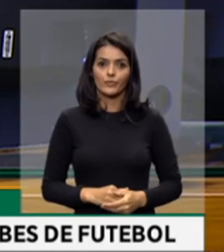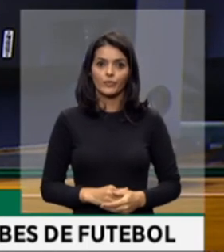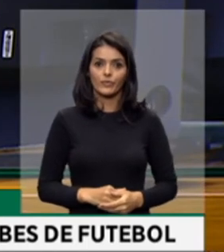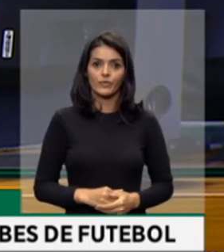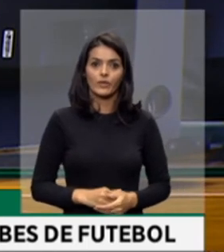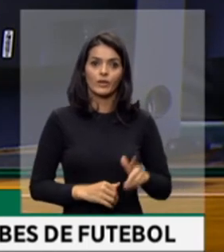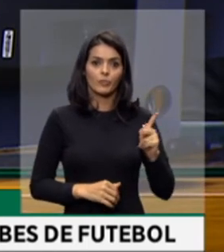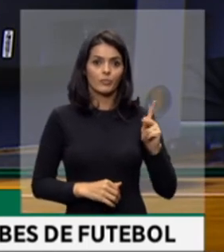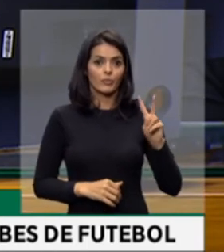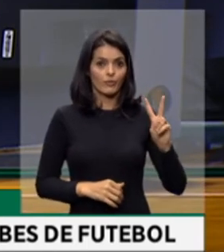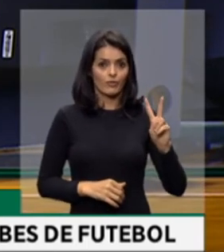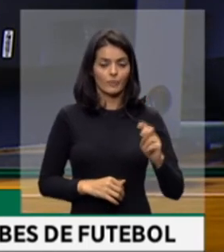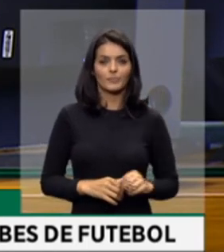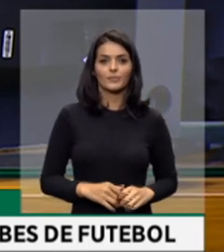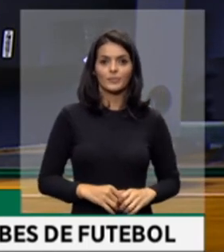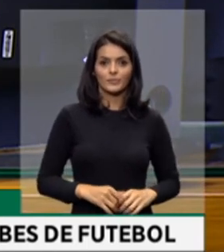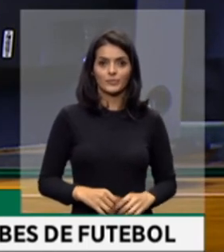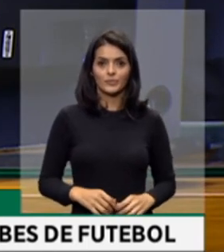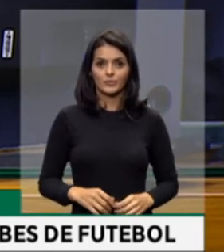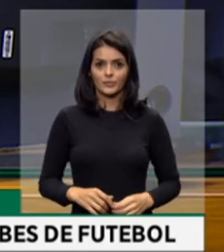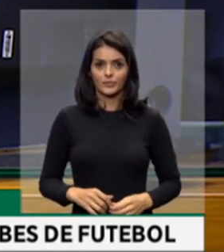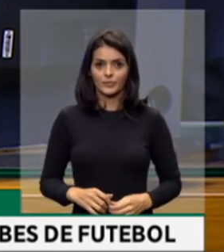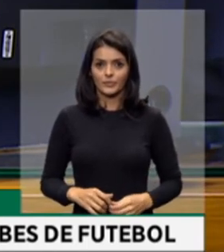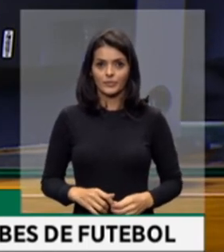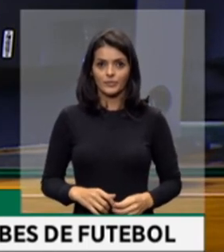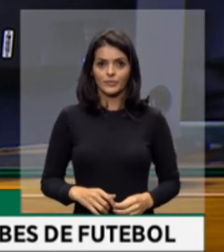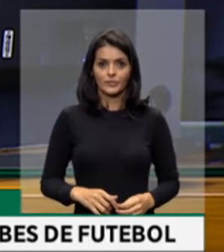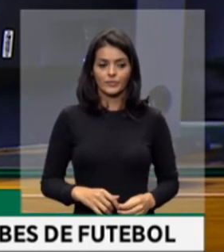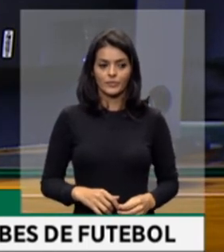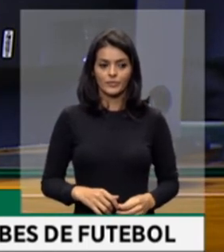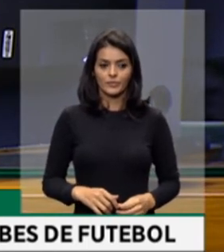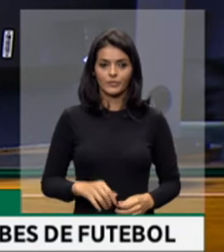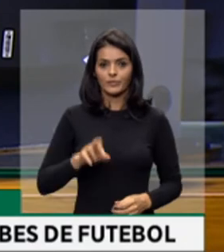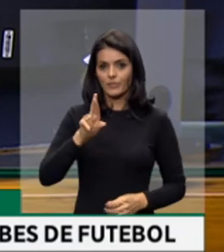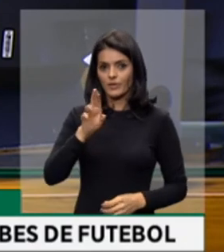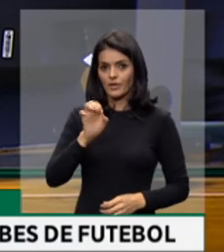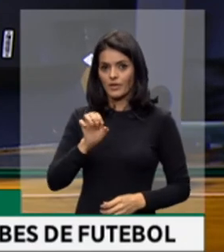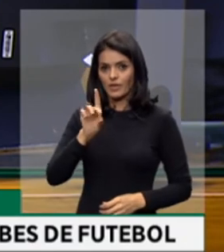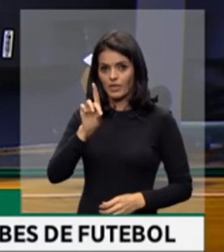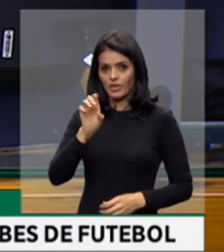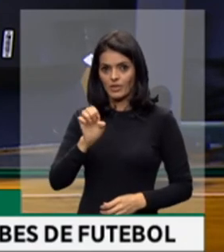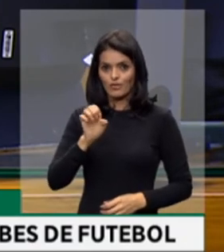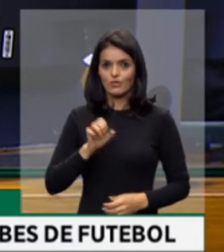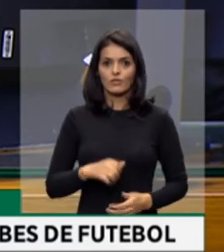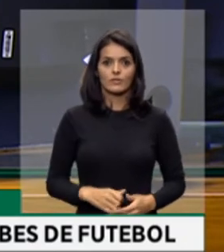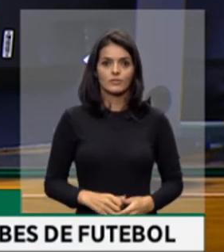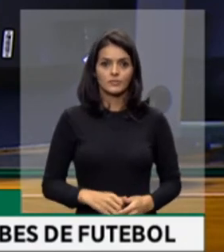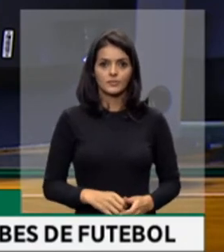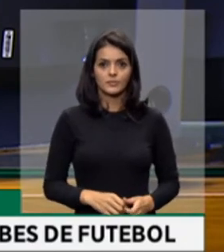PORTANTO, O NOVO ORIENTA NÃO. -- [PRESIDENTE]: OBRIGADO DEPUTADO MARCELO. COMO VOTA O PCDOB? [DEPUTADA]: PCDOB VOTA SIM, SENHOR PRESIDENTE.